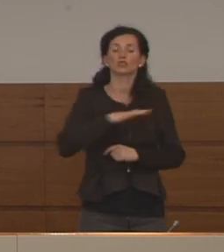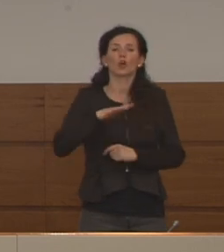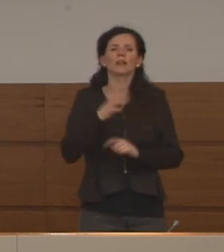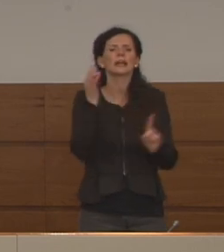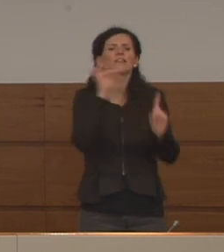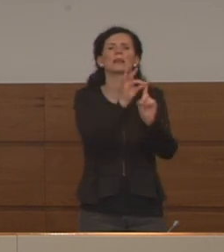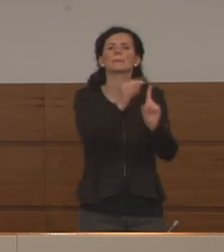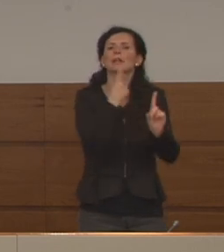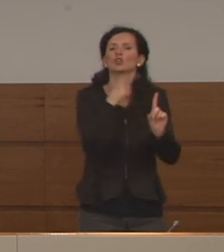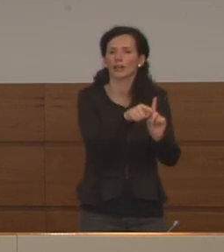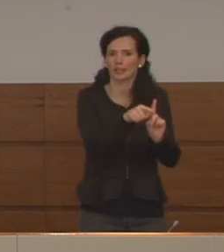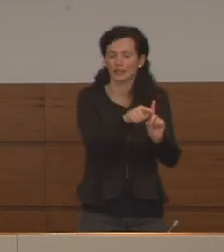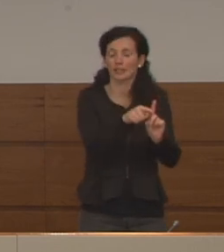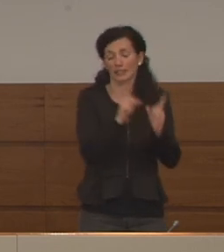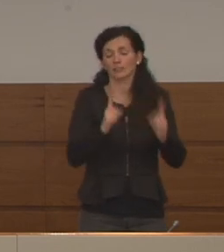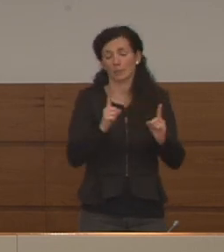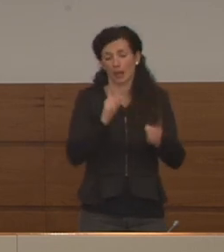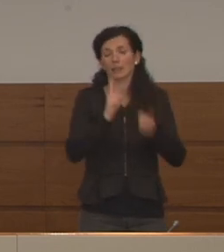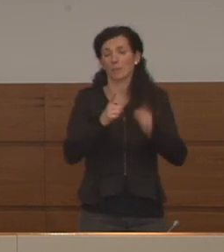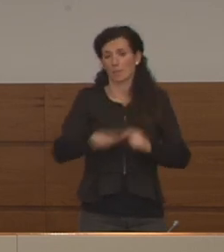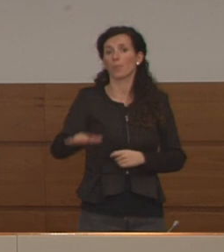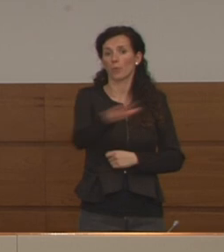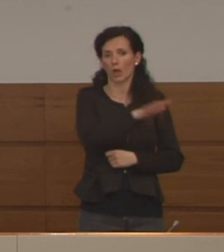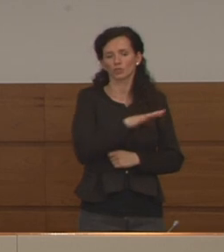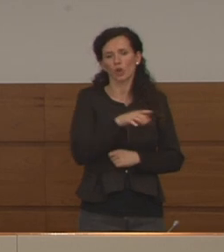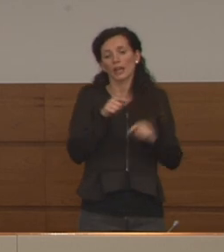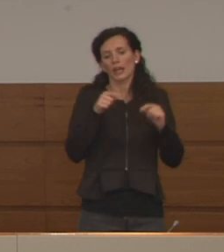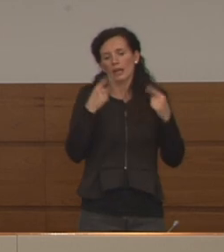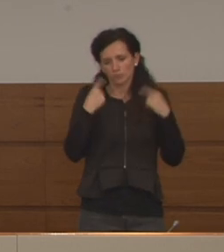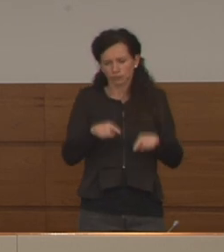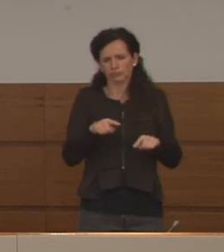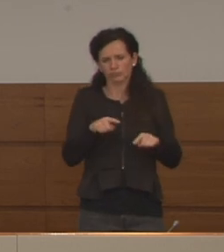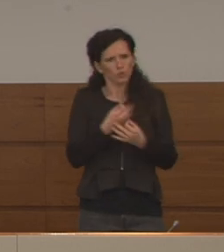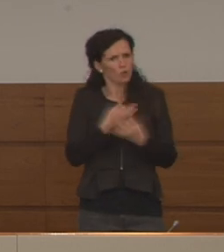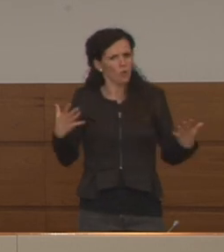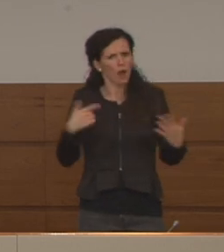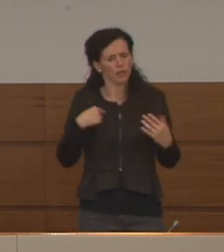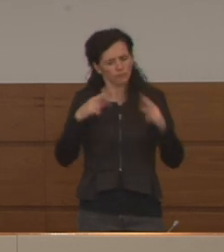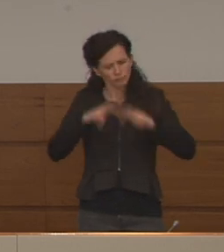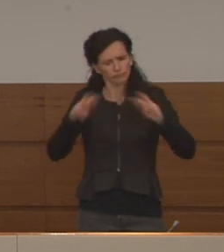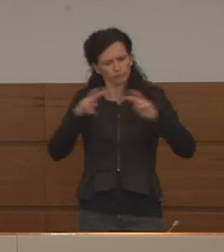che è un altro discorso su cui sarà necessario approfondire. Non il denominatore